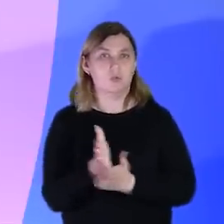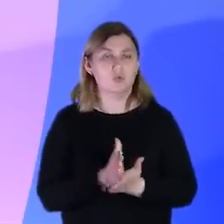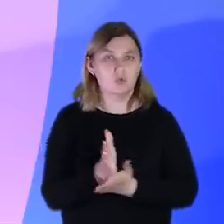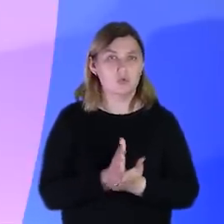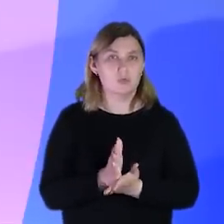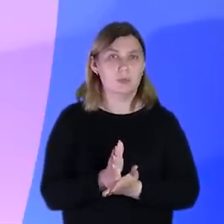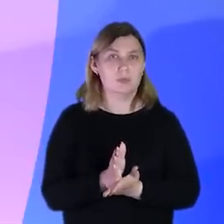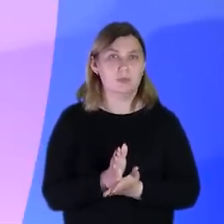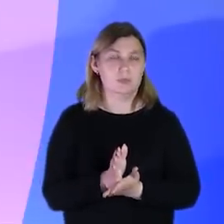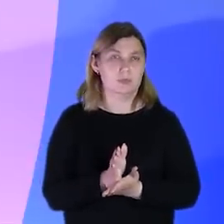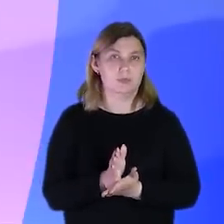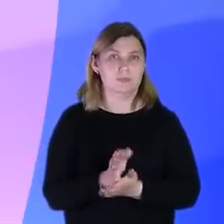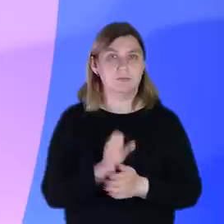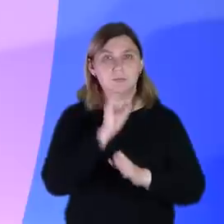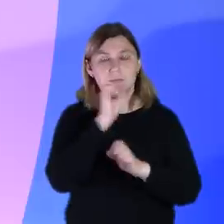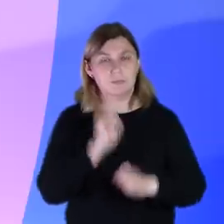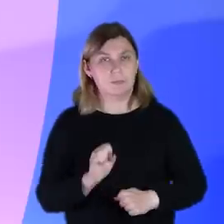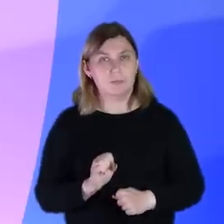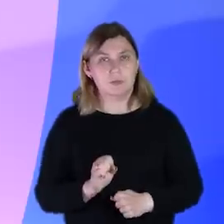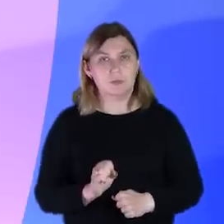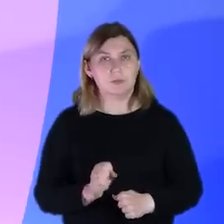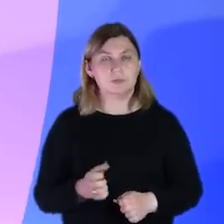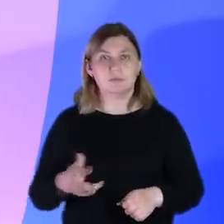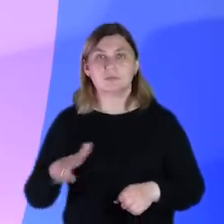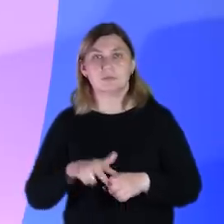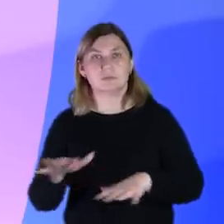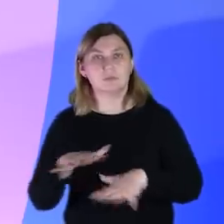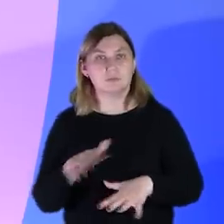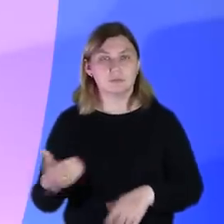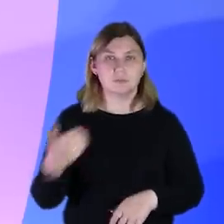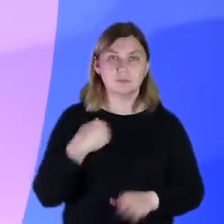do punktu pełnienia służby ani... W niektórych miejscach, gdzie była kolejka